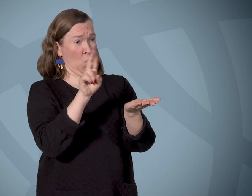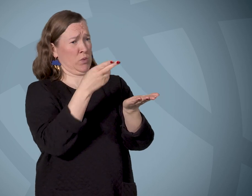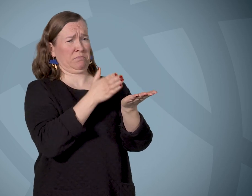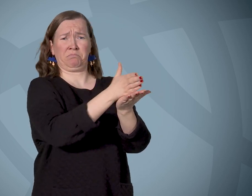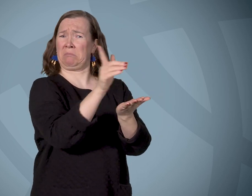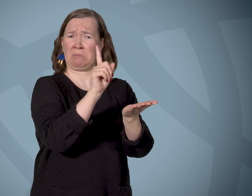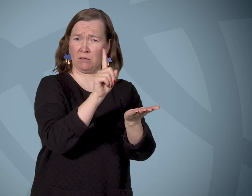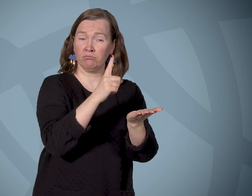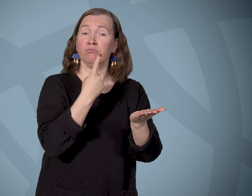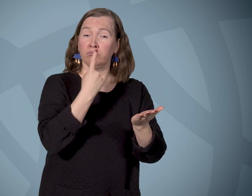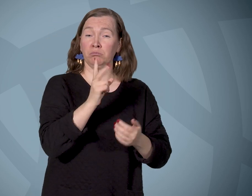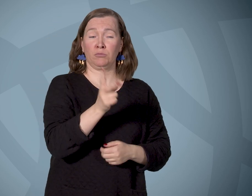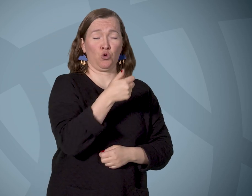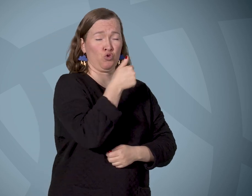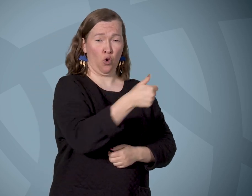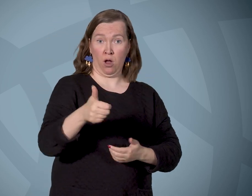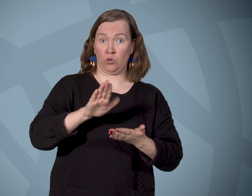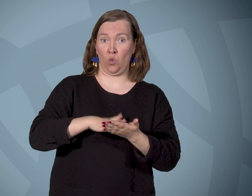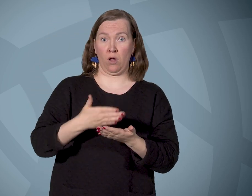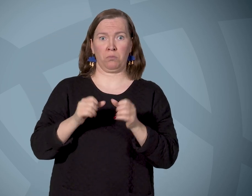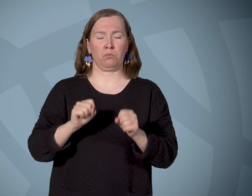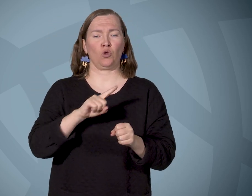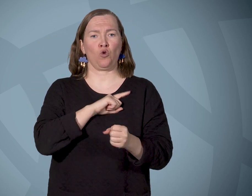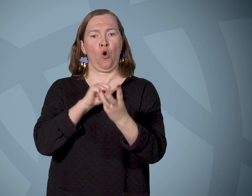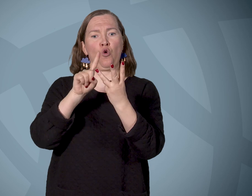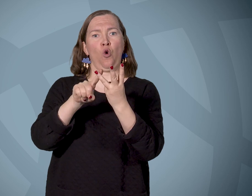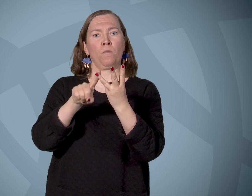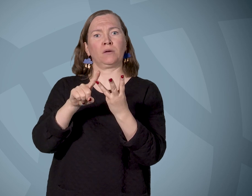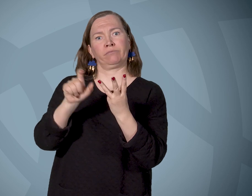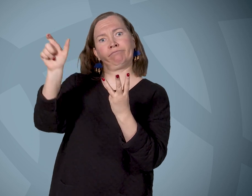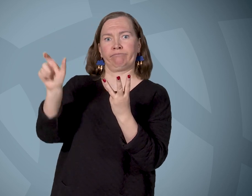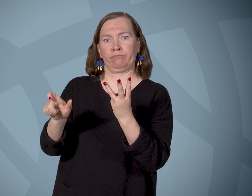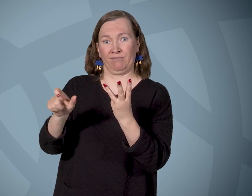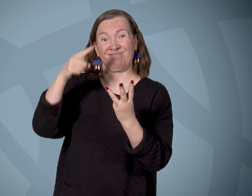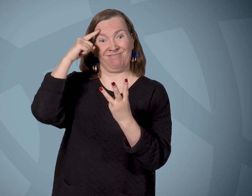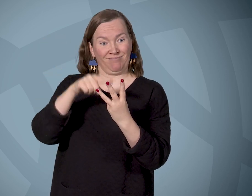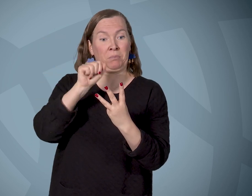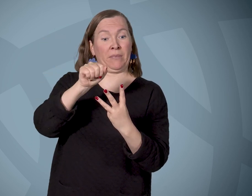jonka mukaan jokaiseen tulkkaukseen vaaditaan paikalle kolmas osapuoli.